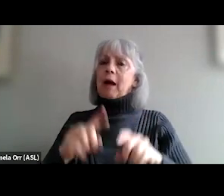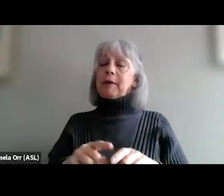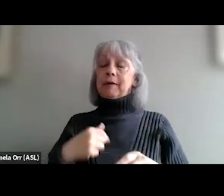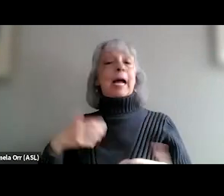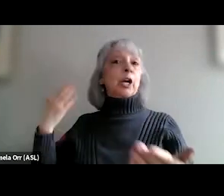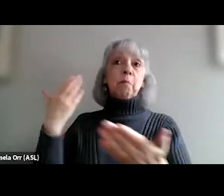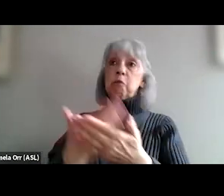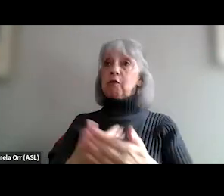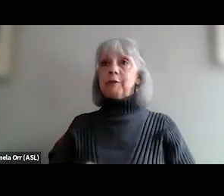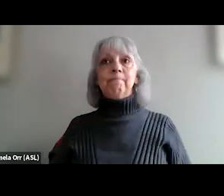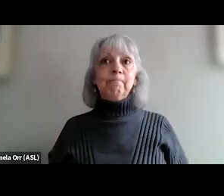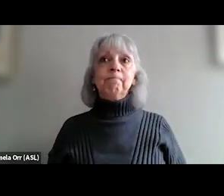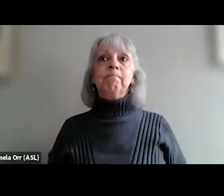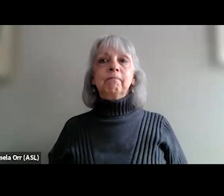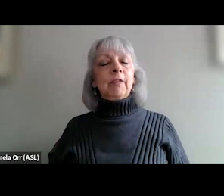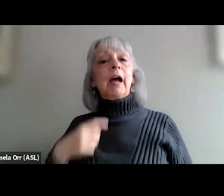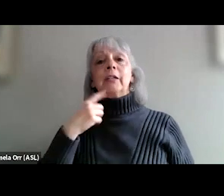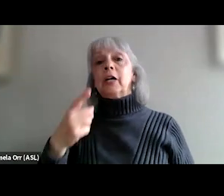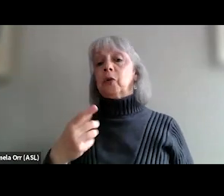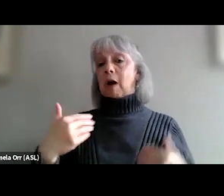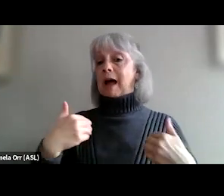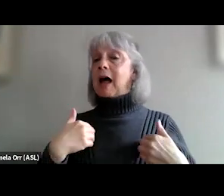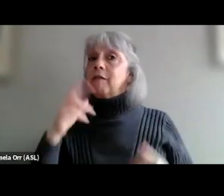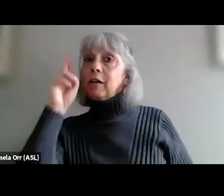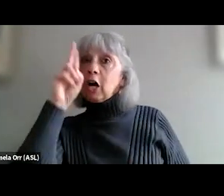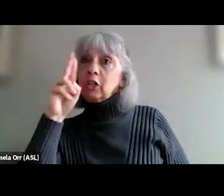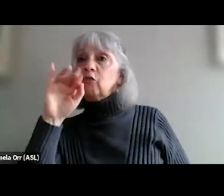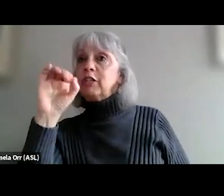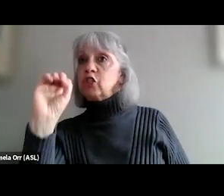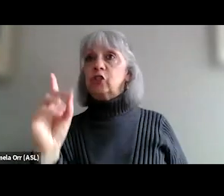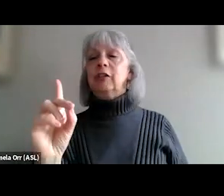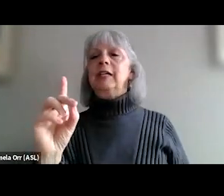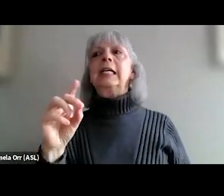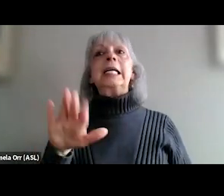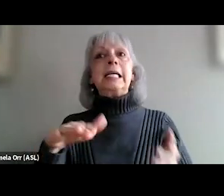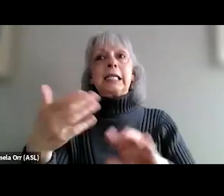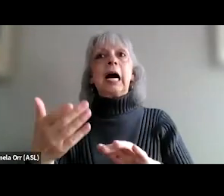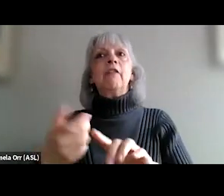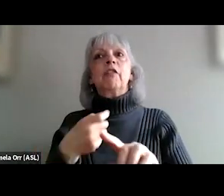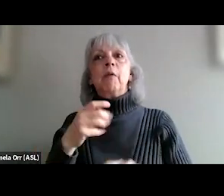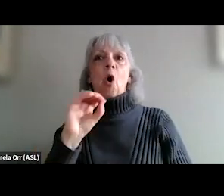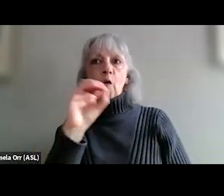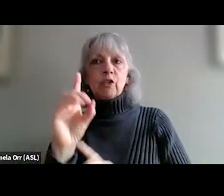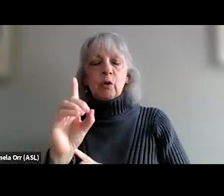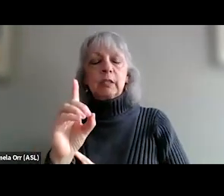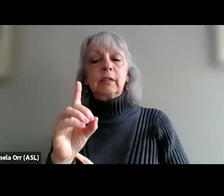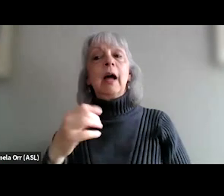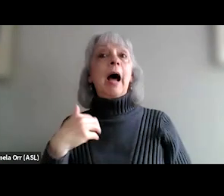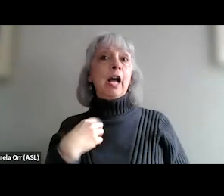Les contaré que tenía un tío, Richard, que murió de una sobredosis. Tenía dos primos